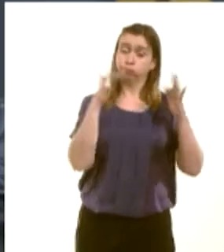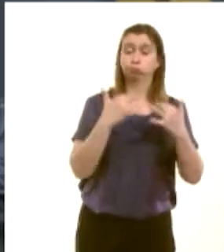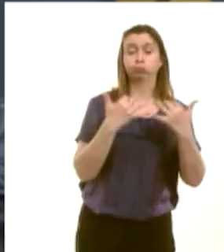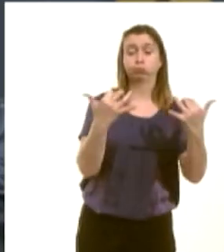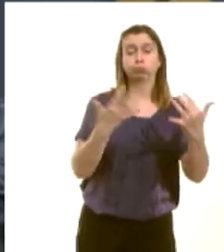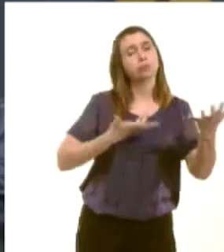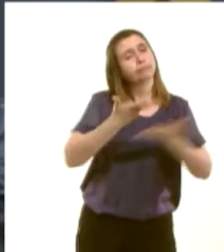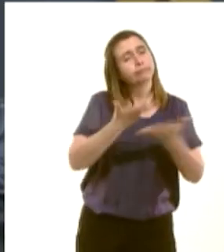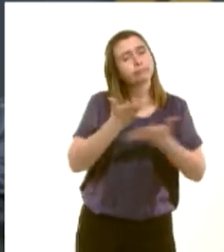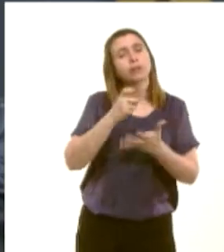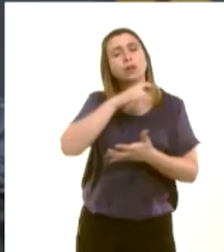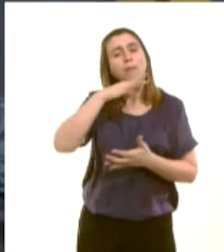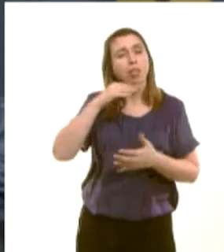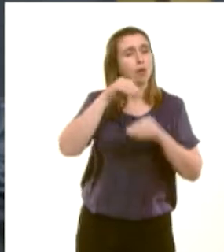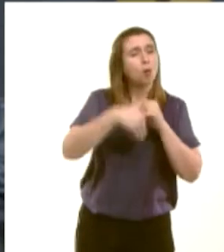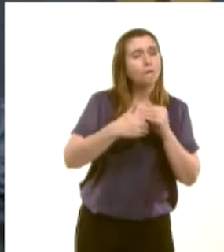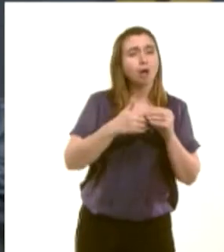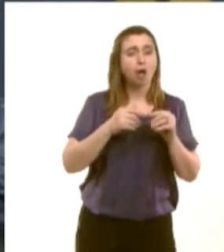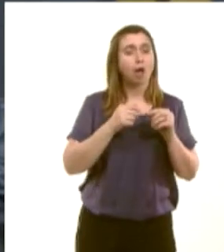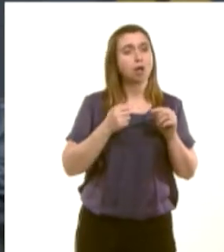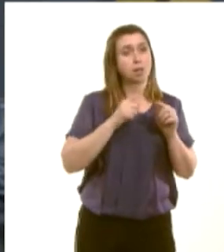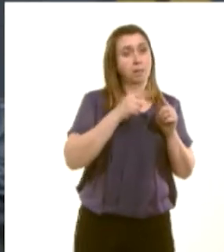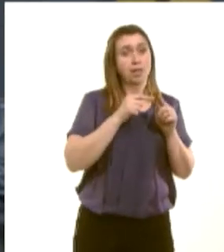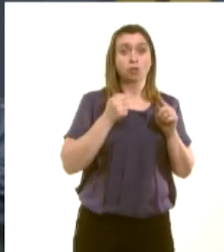Caerfyrddin ac Aberystwyth, fel rhan o batrwm cenedlaethol, wrth gwrs, i gysylltu Cymru